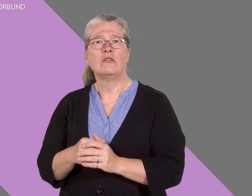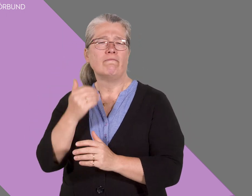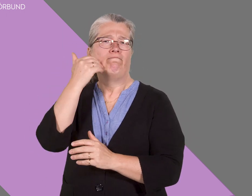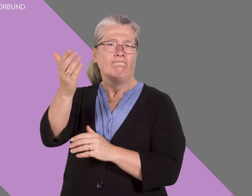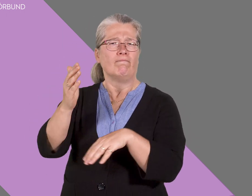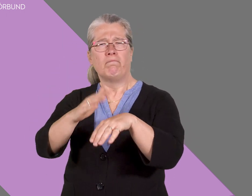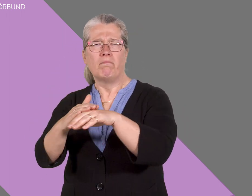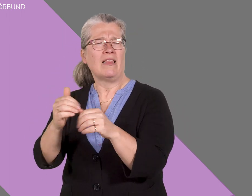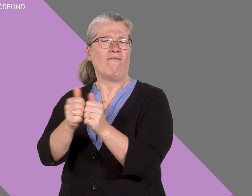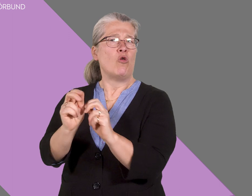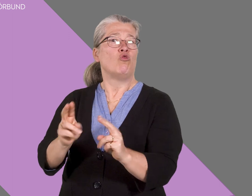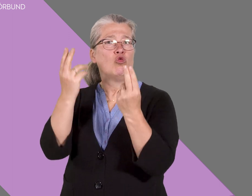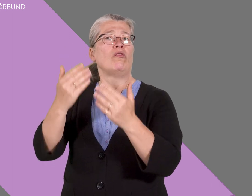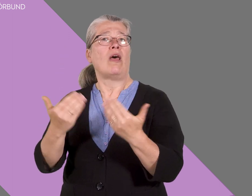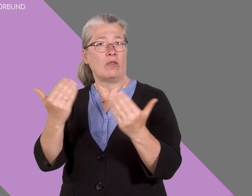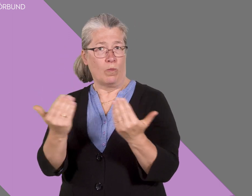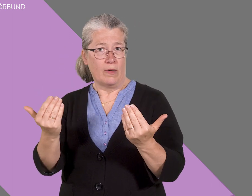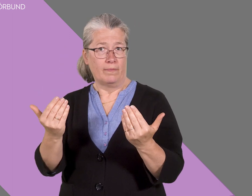Nytt datum meddelas senare.